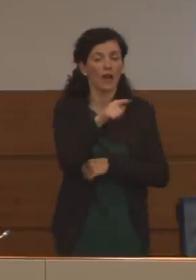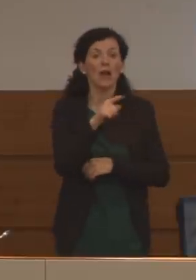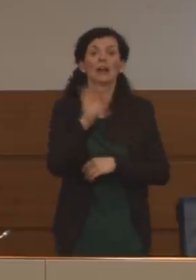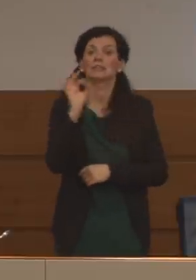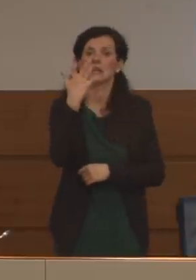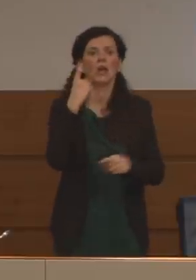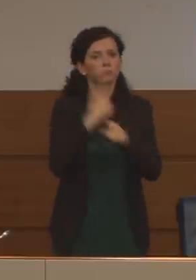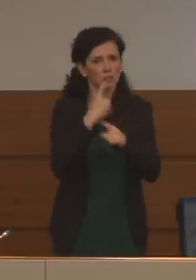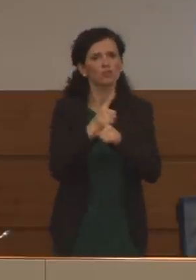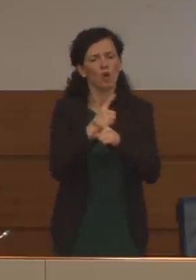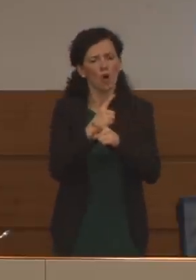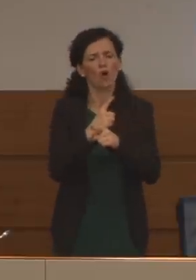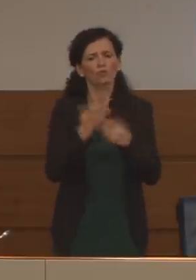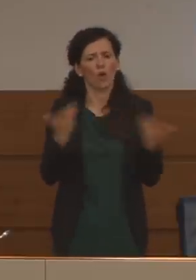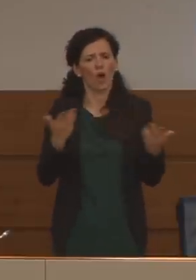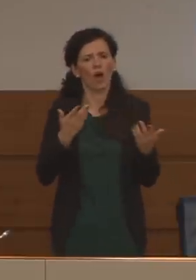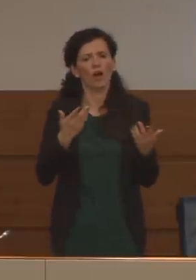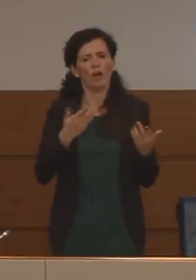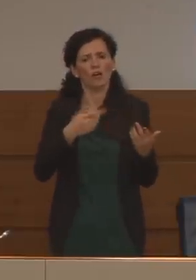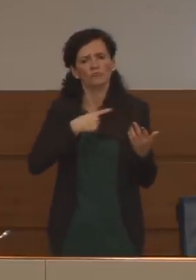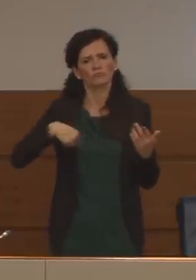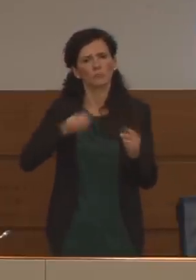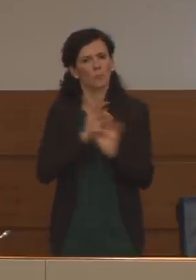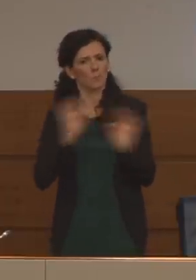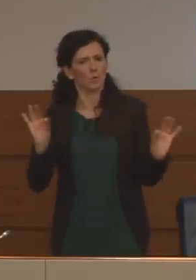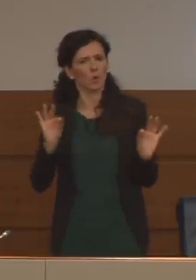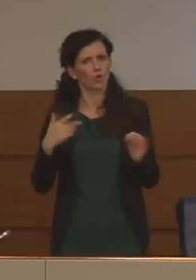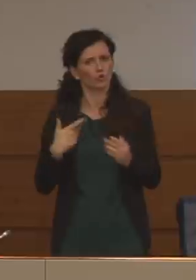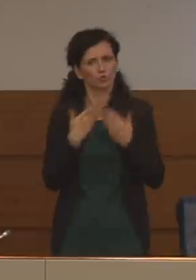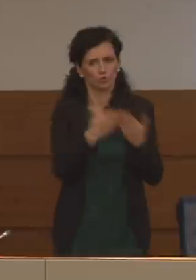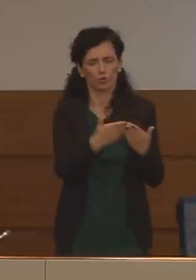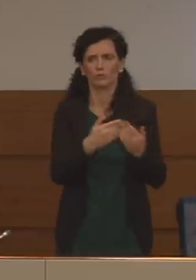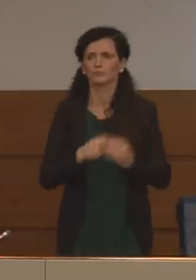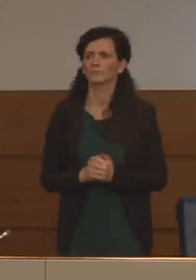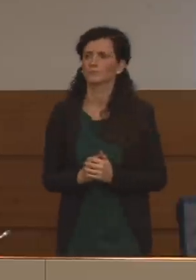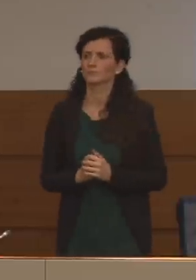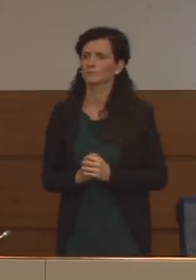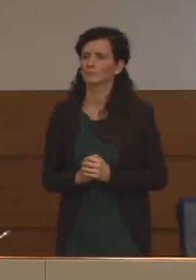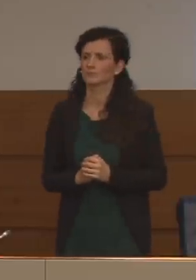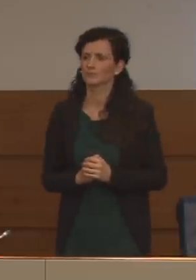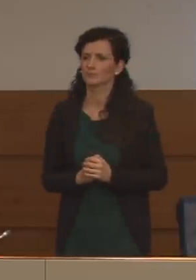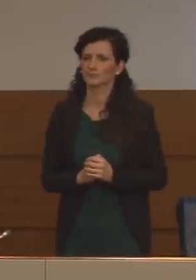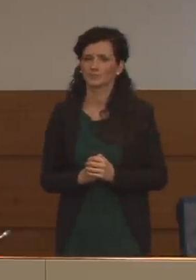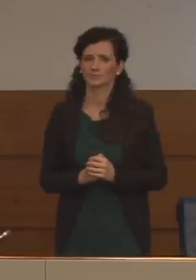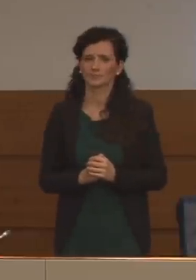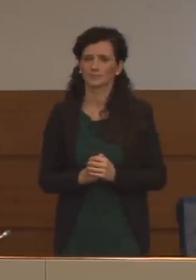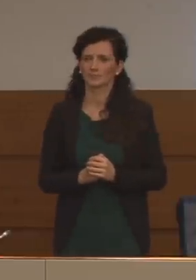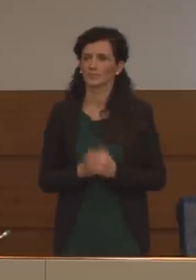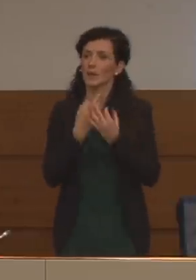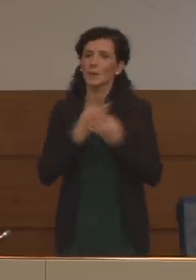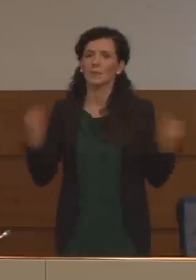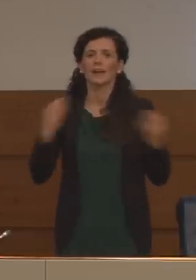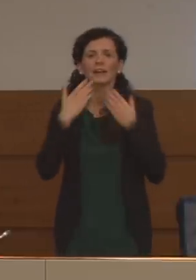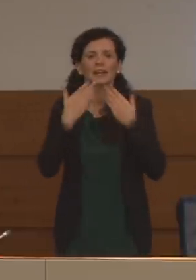daremo corso anche a queste requisizioni, grazie.